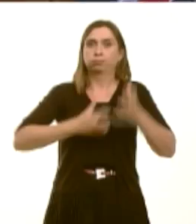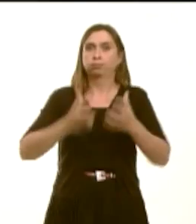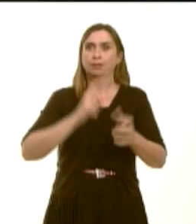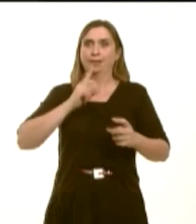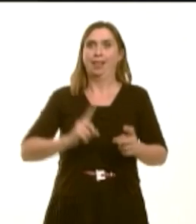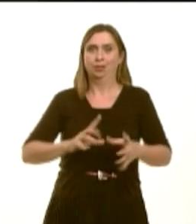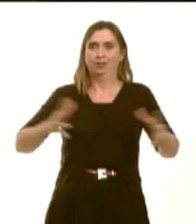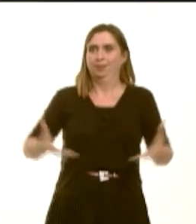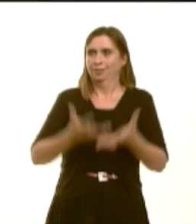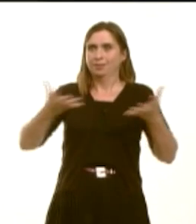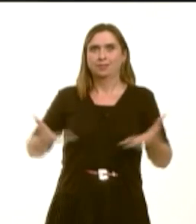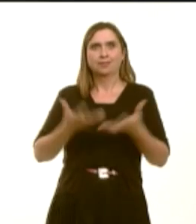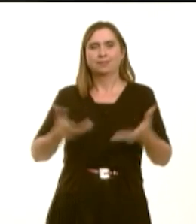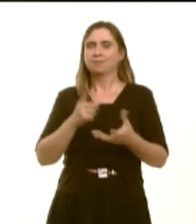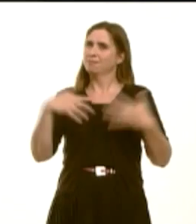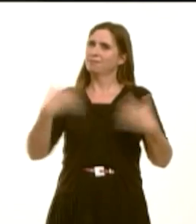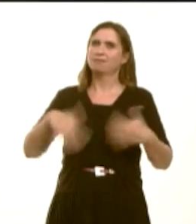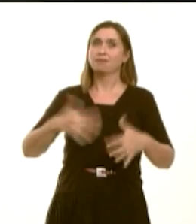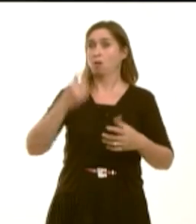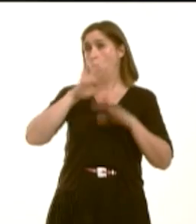mÙr. Rhun ap Iorwerth: Diolch. A wnaiff y Prif